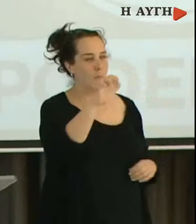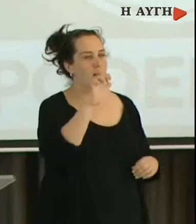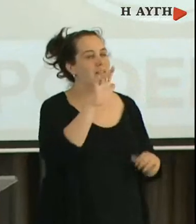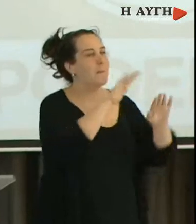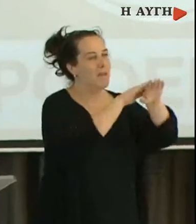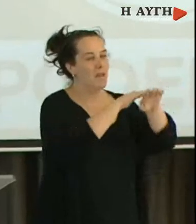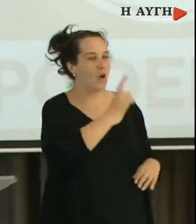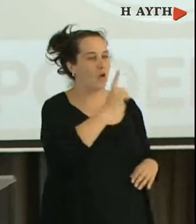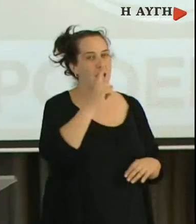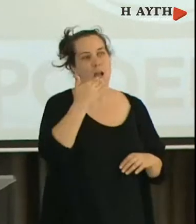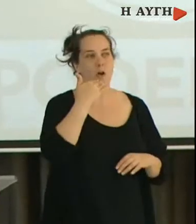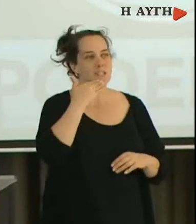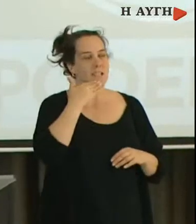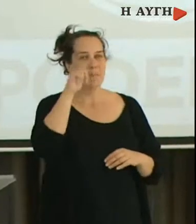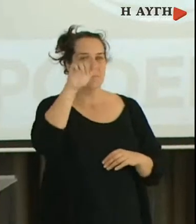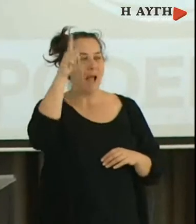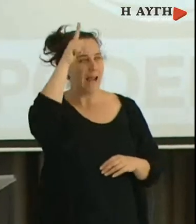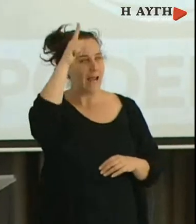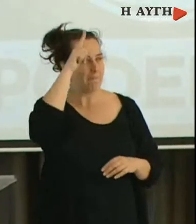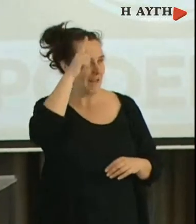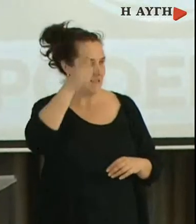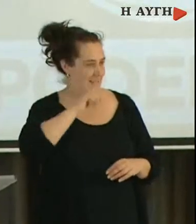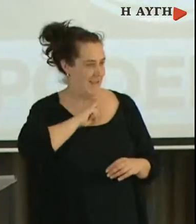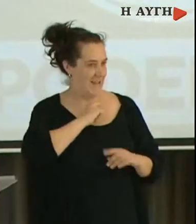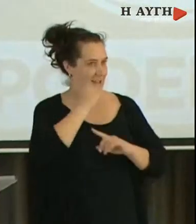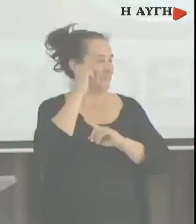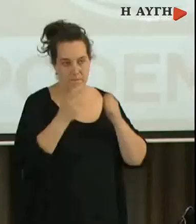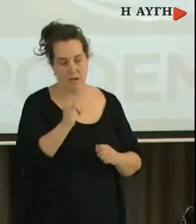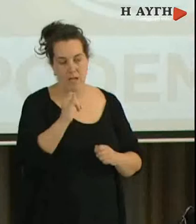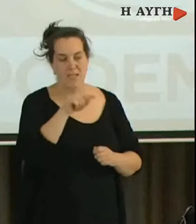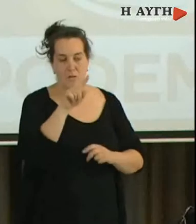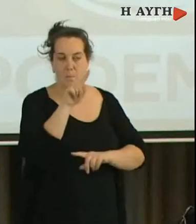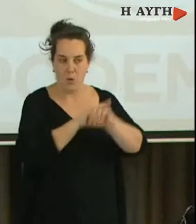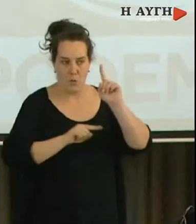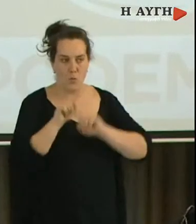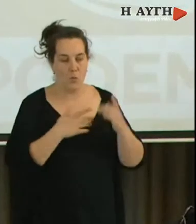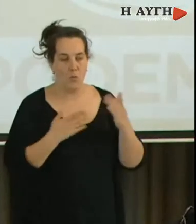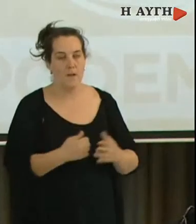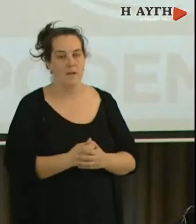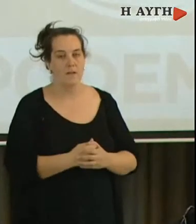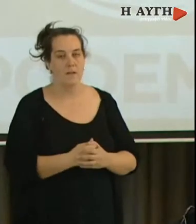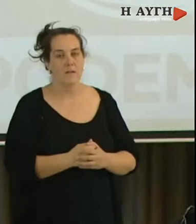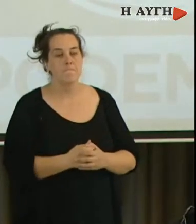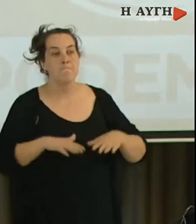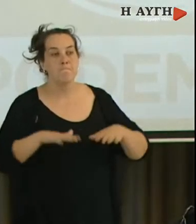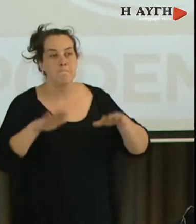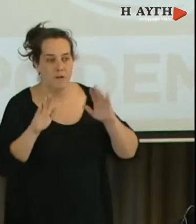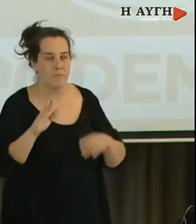alemania que no queremos ser una colonia de la troika europea este acto sin embargo a los que pretenden señalar